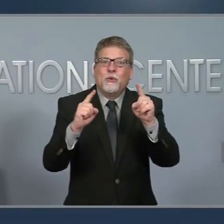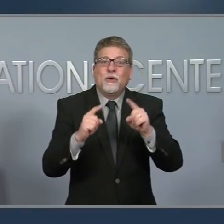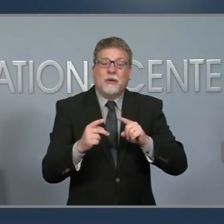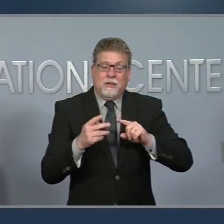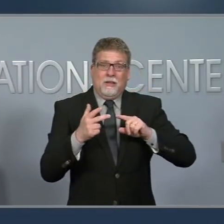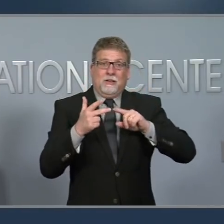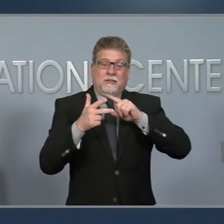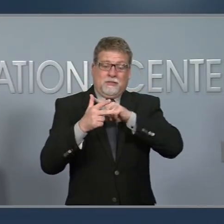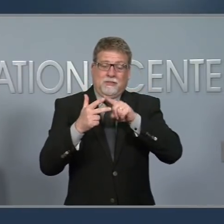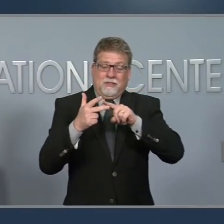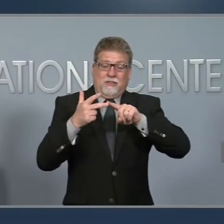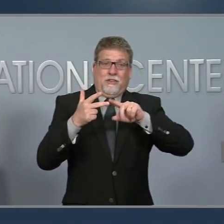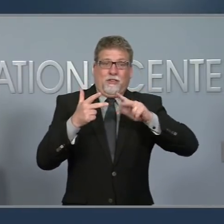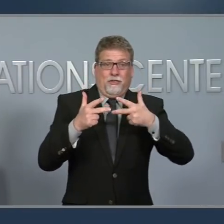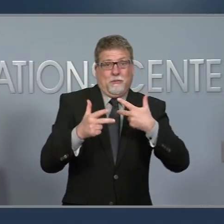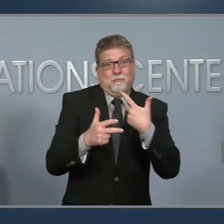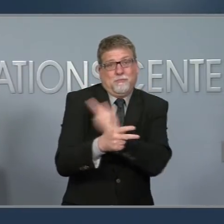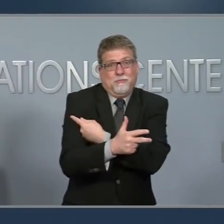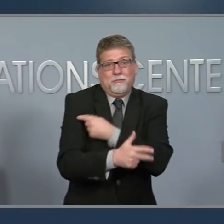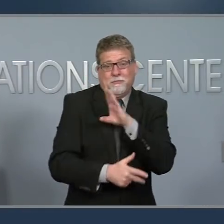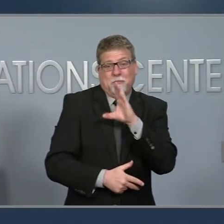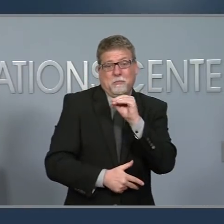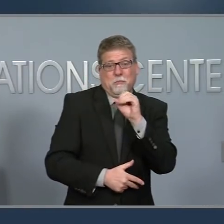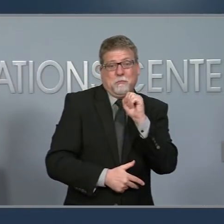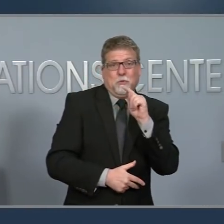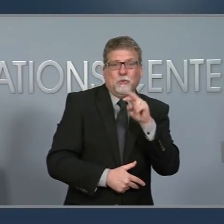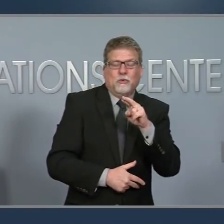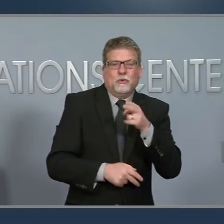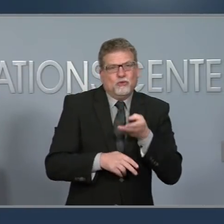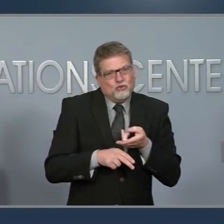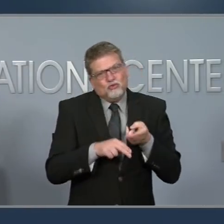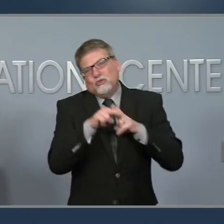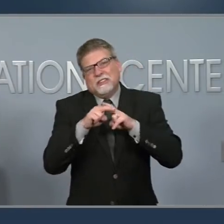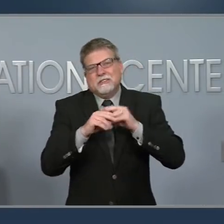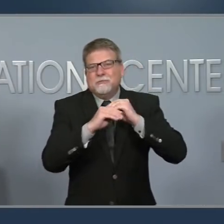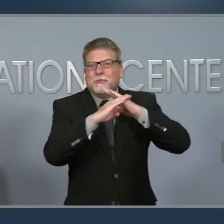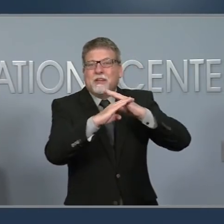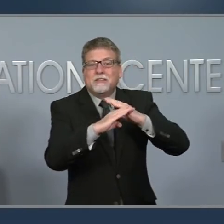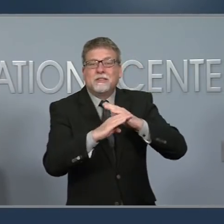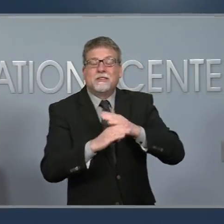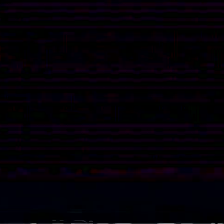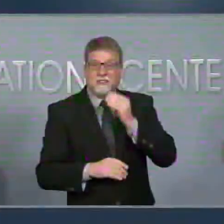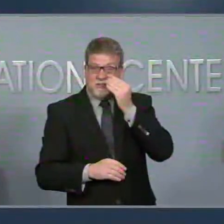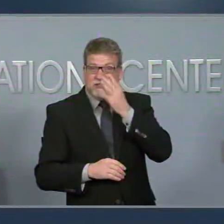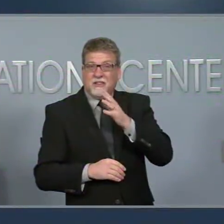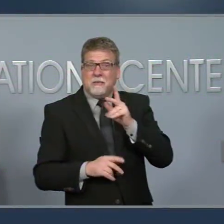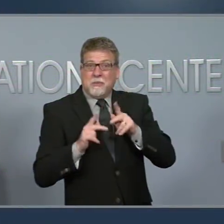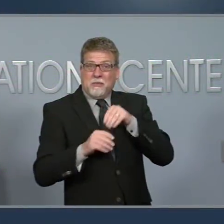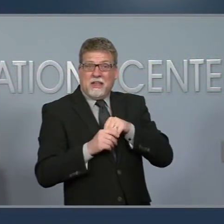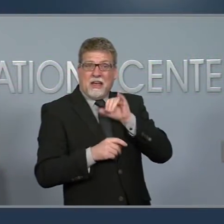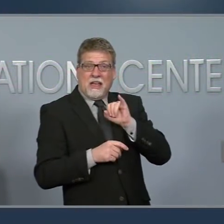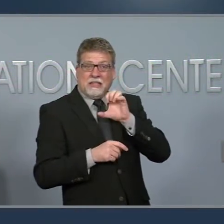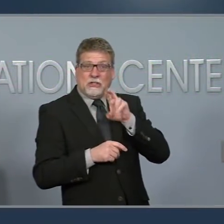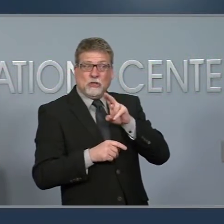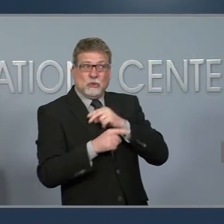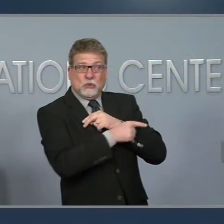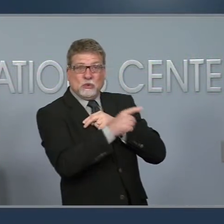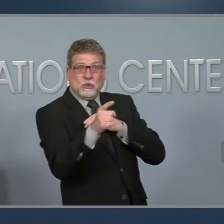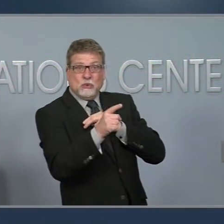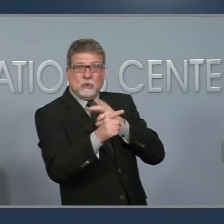más severos. La investigación durante los picos de Delta y